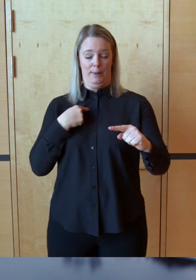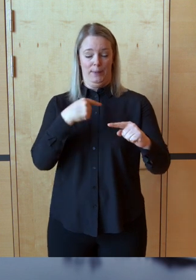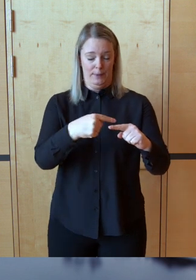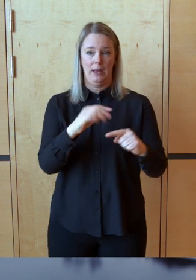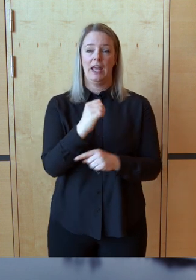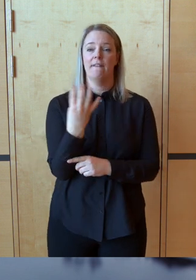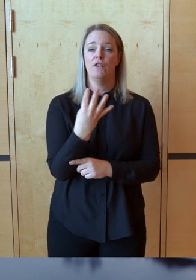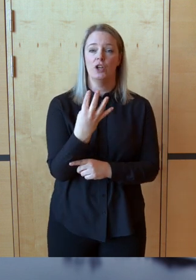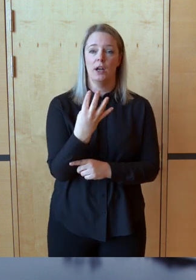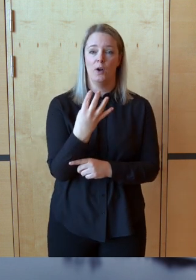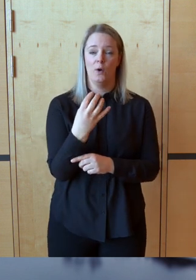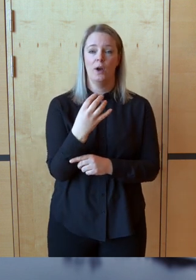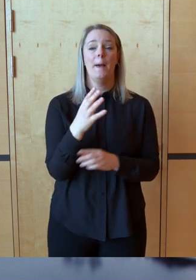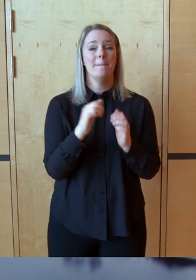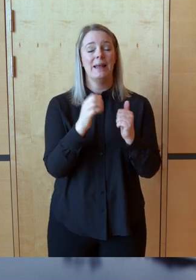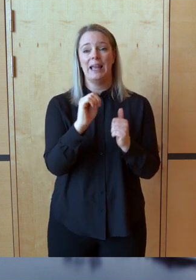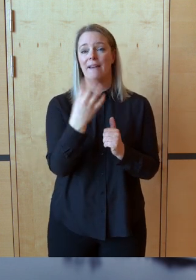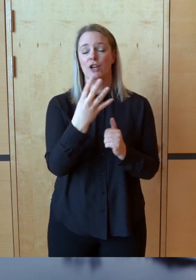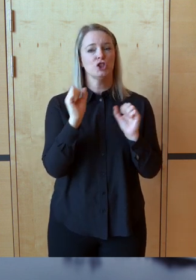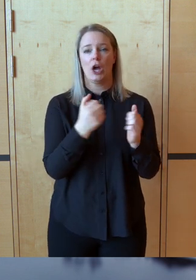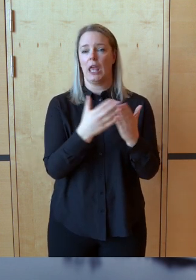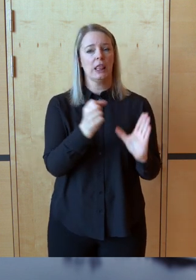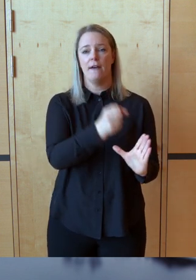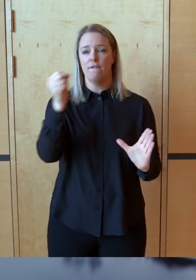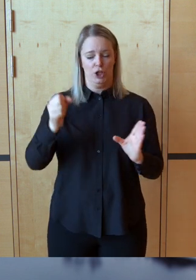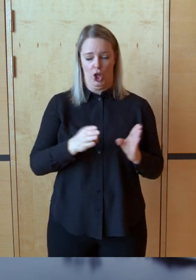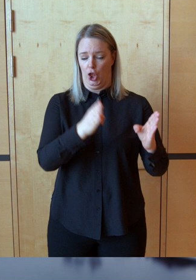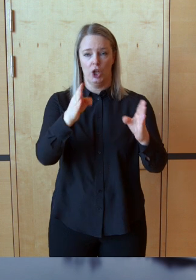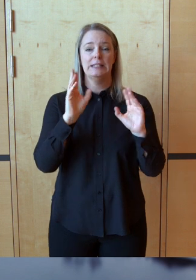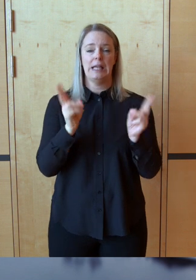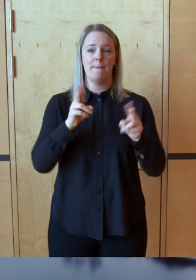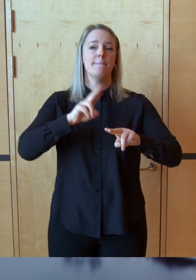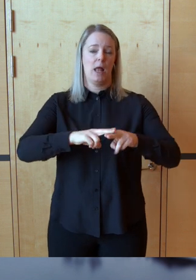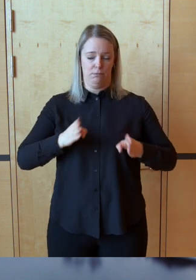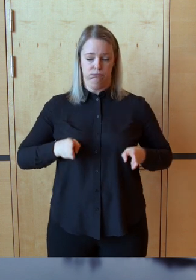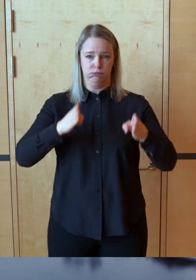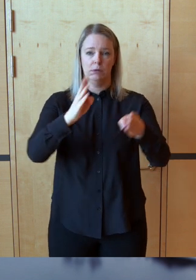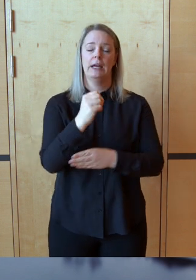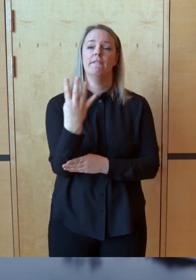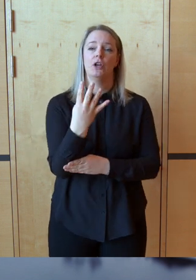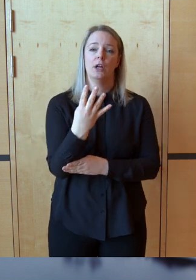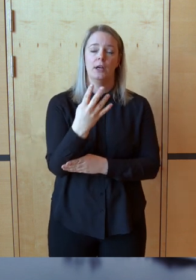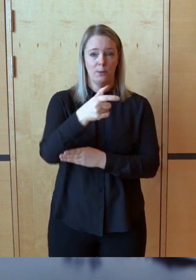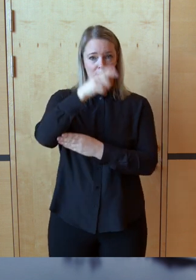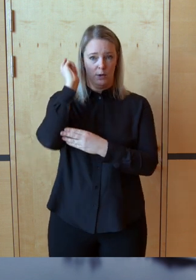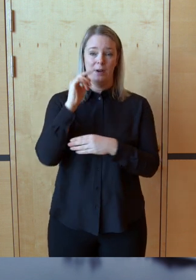Vad jag förstått Så ska E4an inte flyttas därifrån Den ligger idag så att den brandstation Ring ligger redan